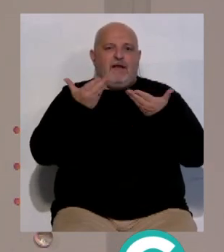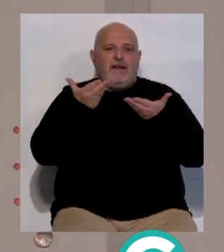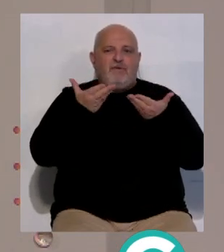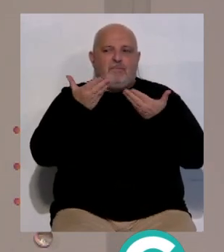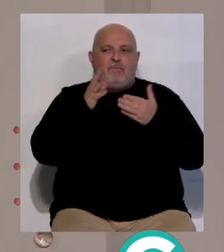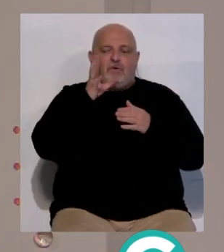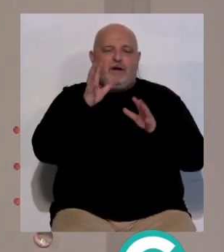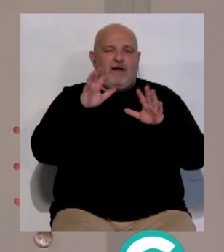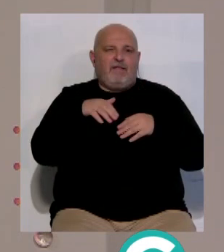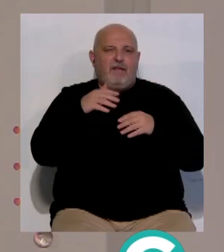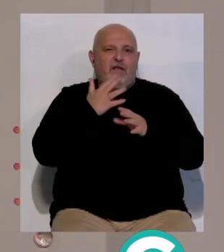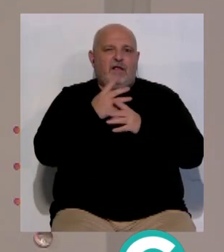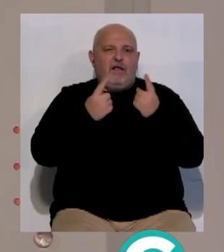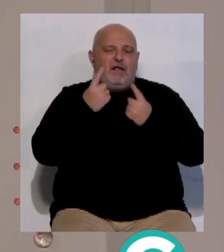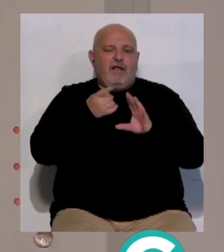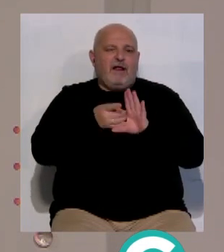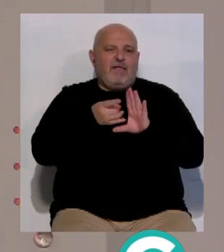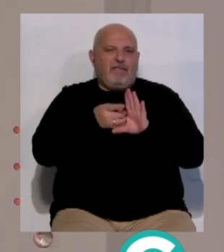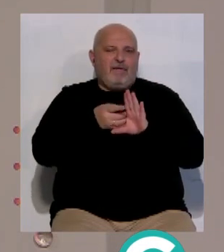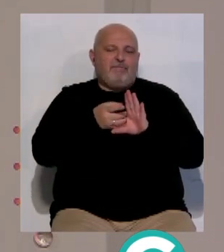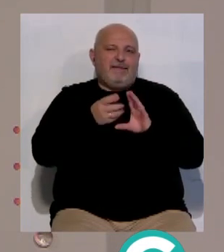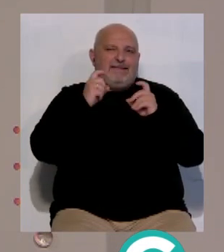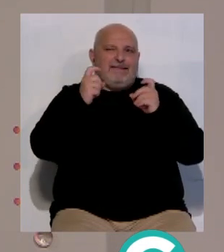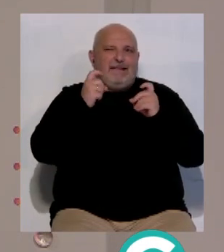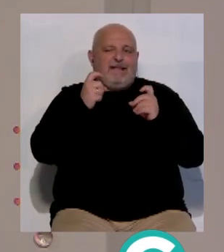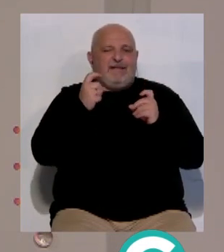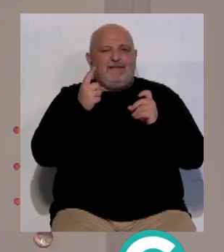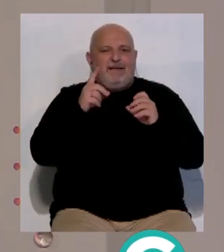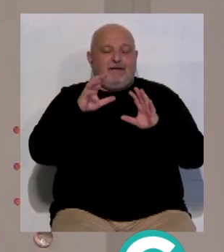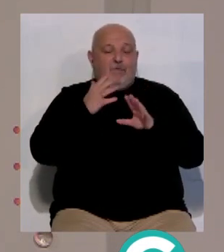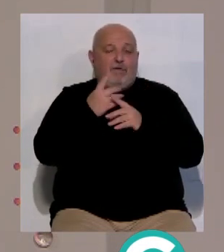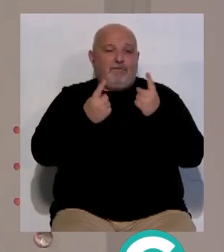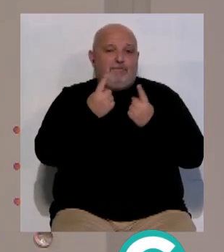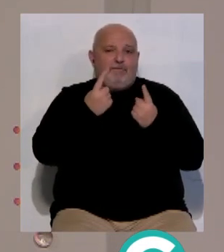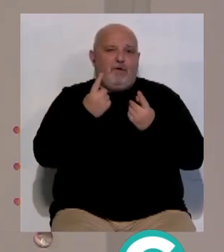el c trao jugadores de más calidad pero hay que intentar que que esos jugadores pues no no den